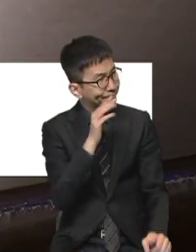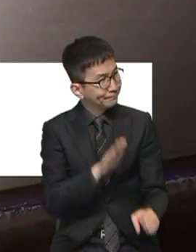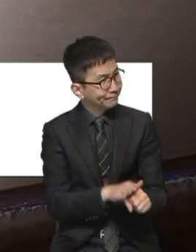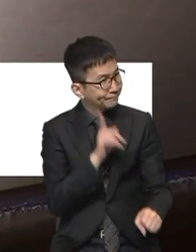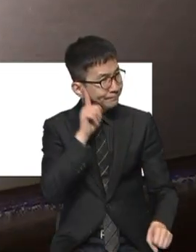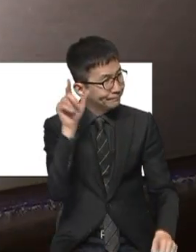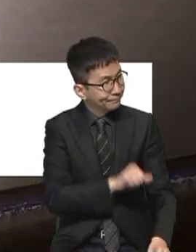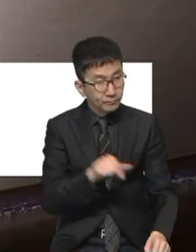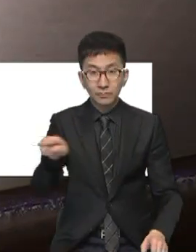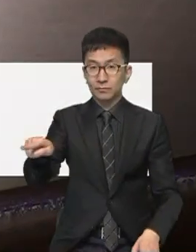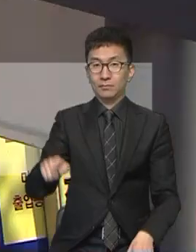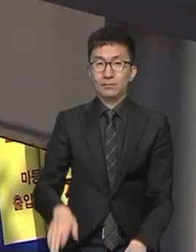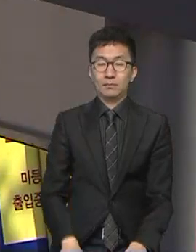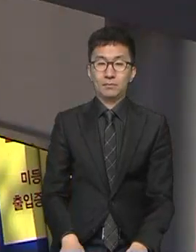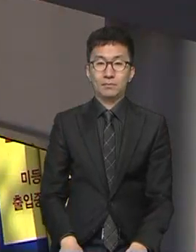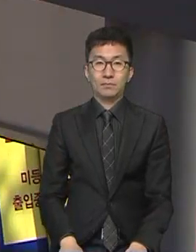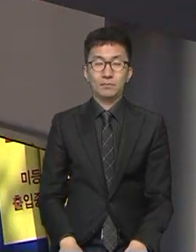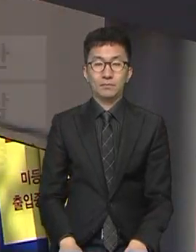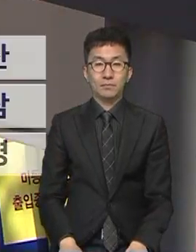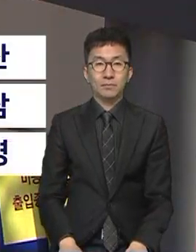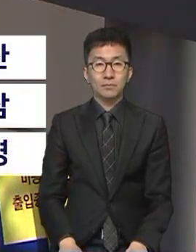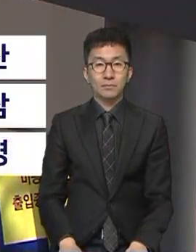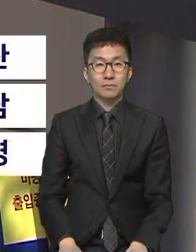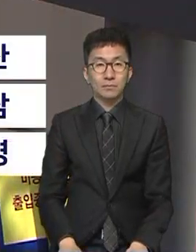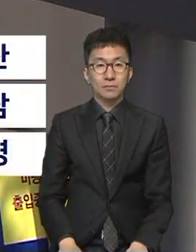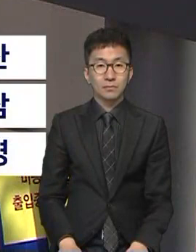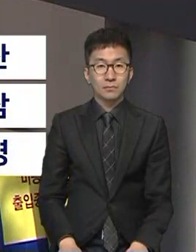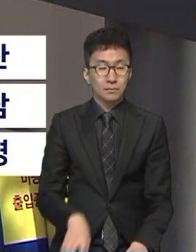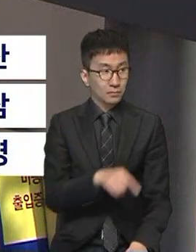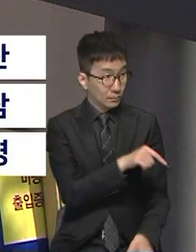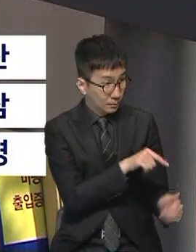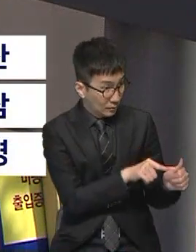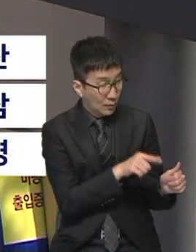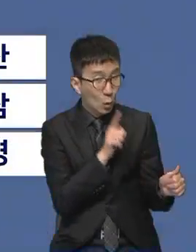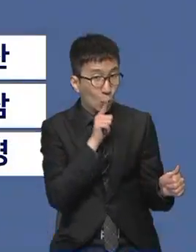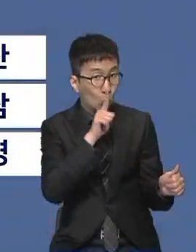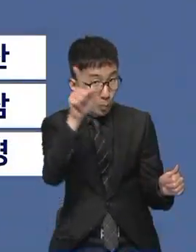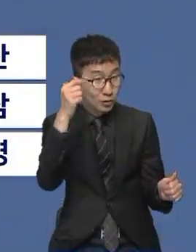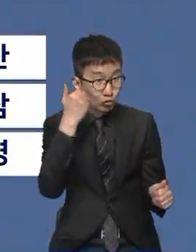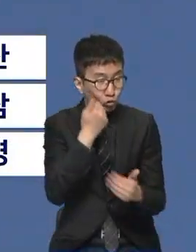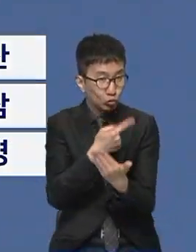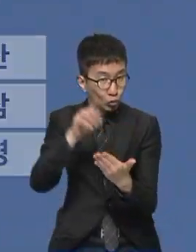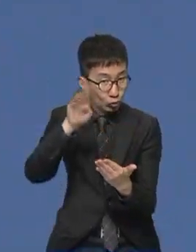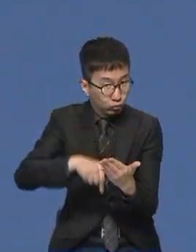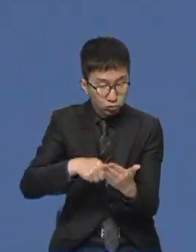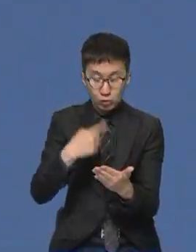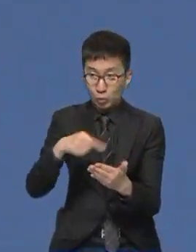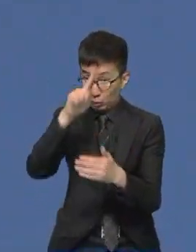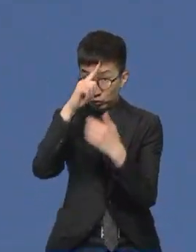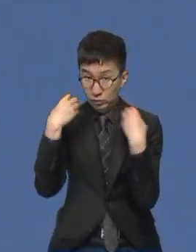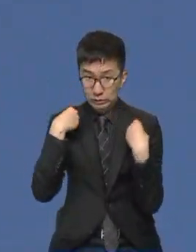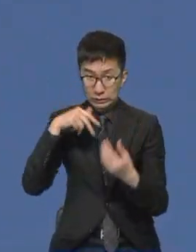(기자) A 씨에 대해 형사고발을 예고한 교육부와 교육청도 수사 결과를 지켜보겠다는 뜻을 밝혔습니다.